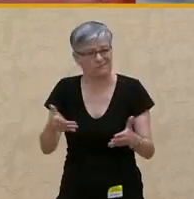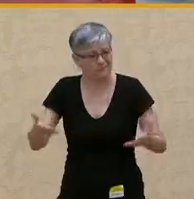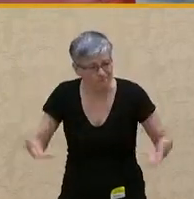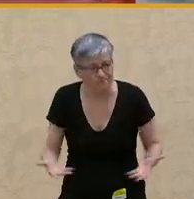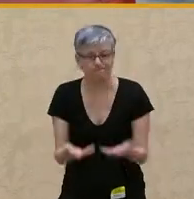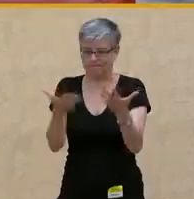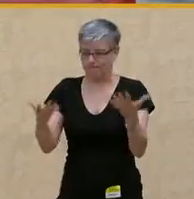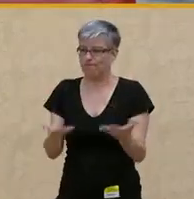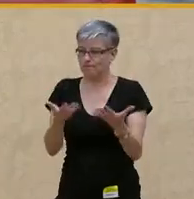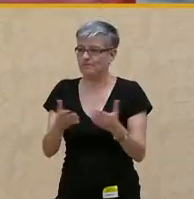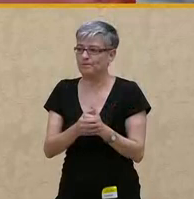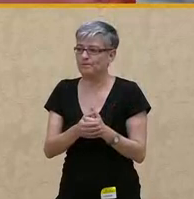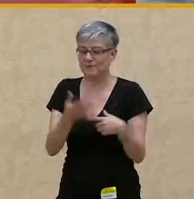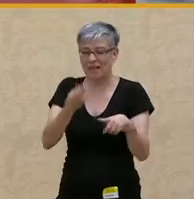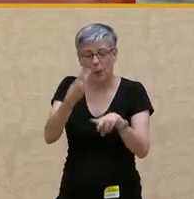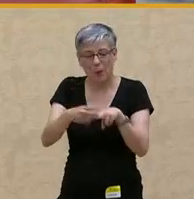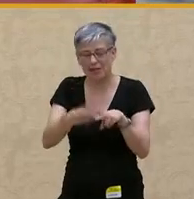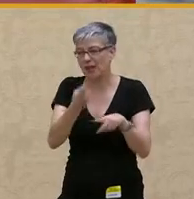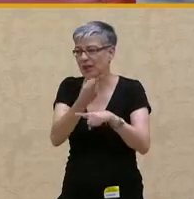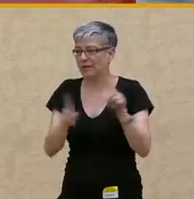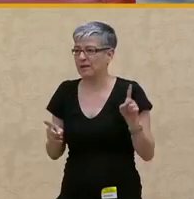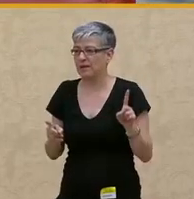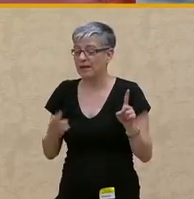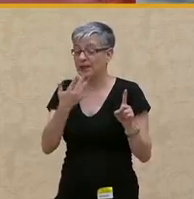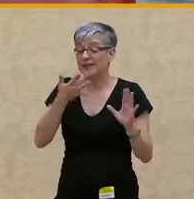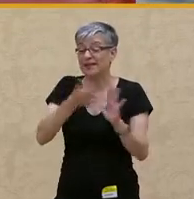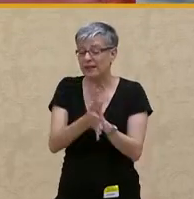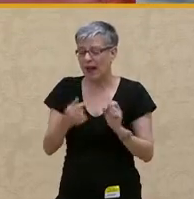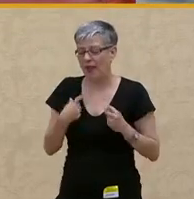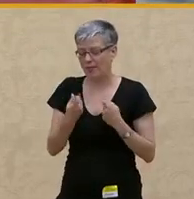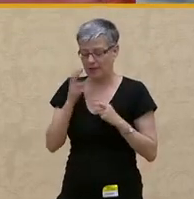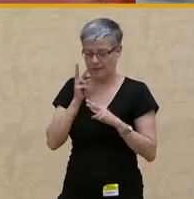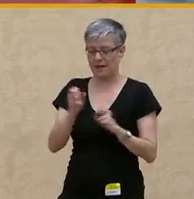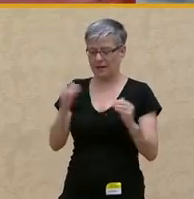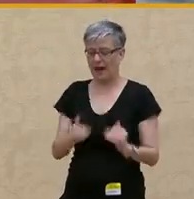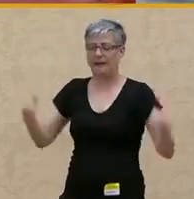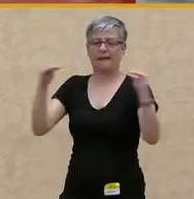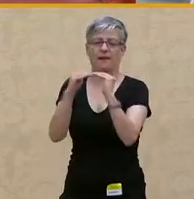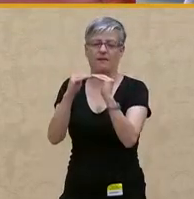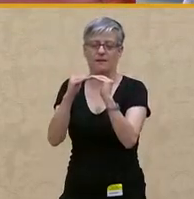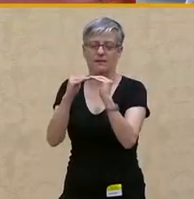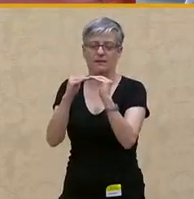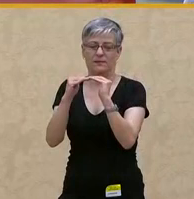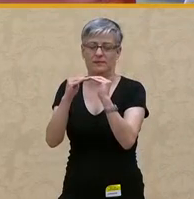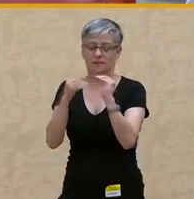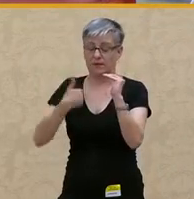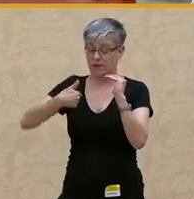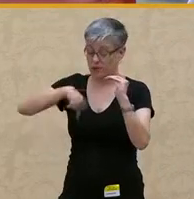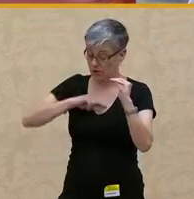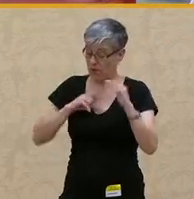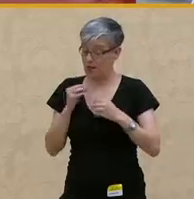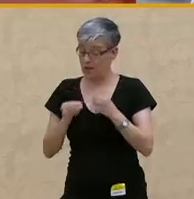de hacer las cosas diferentes. Y eso significa cómo lo que estamos haciendo a veces no está